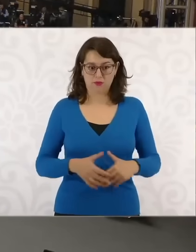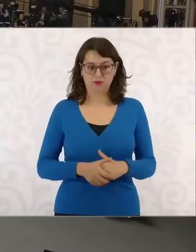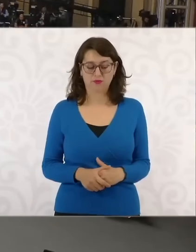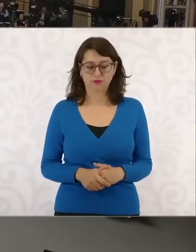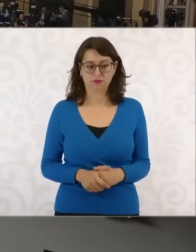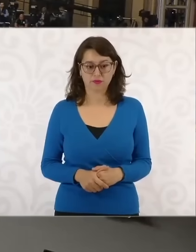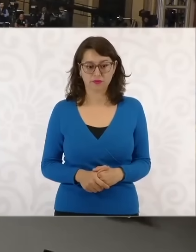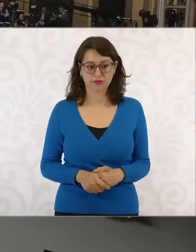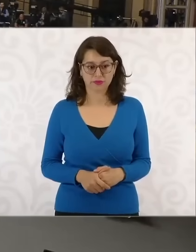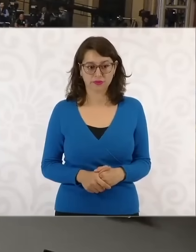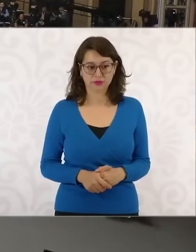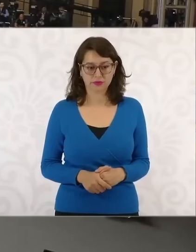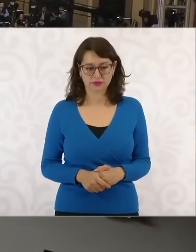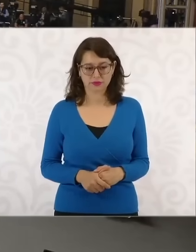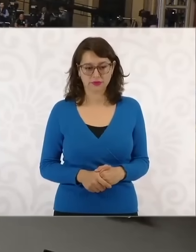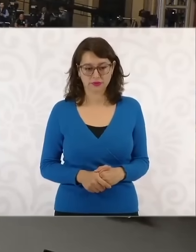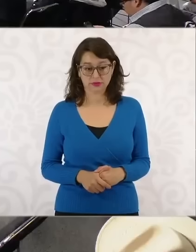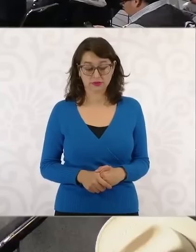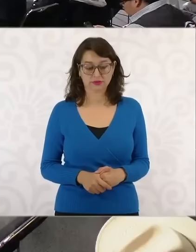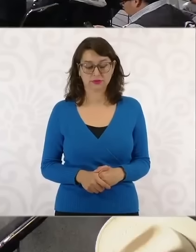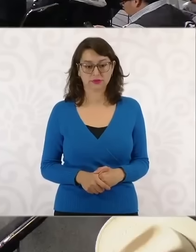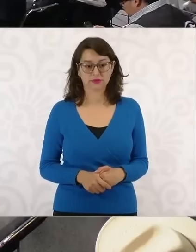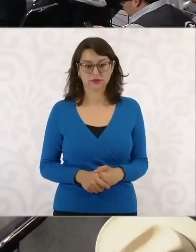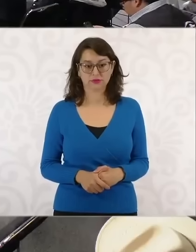¿Quieres comentar algo?